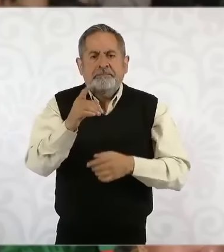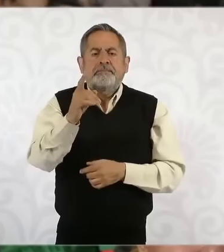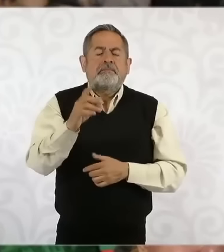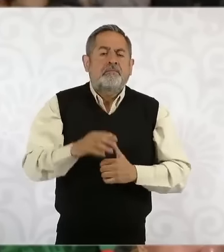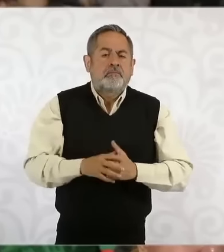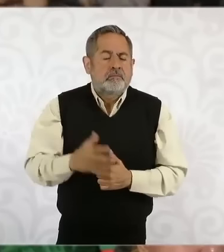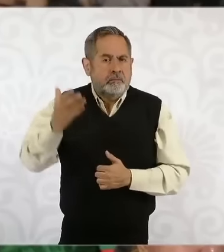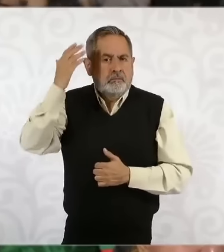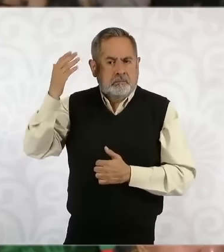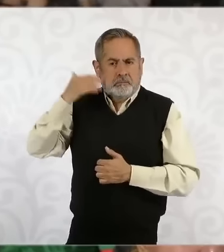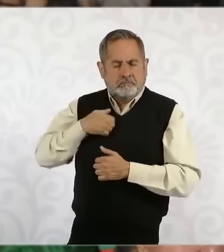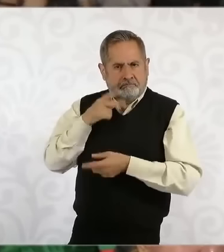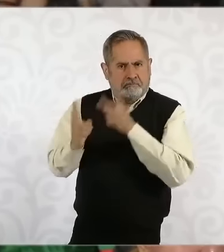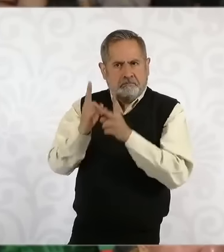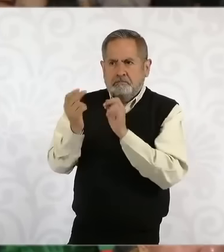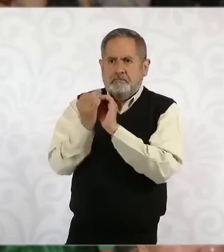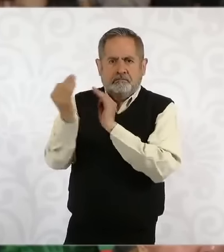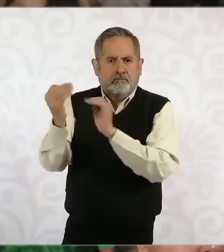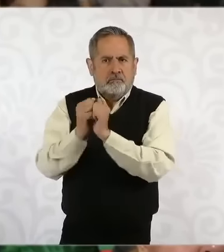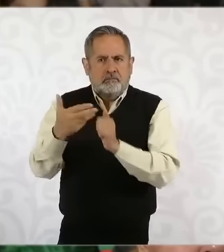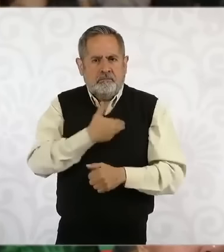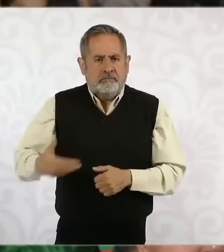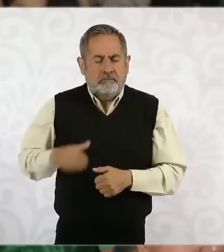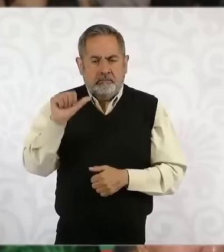yo le dije al presidente Andrés Manuel López Obrador que consideraba respetuosamente que era un